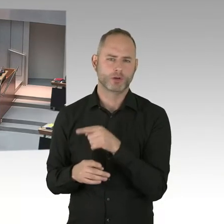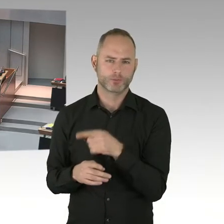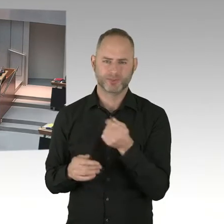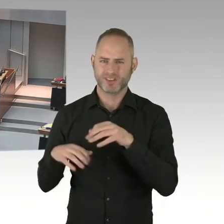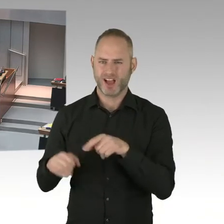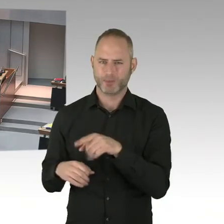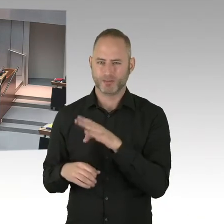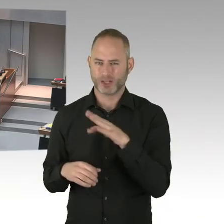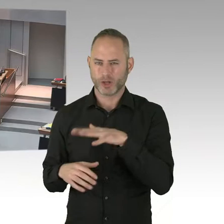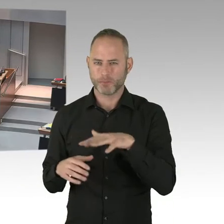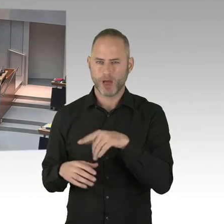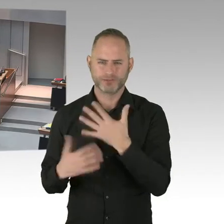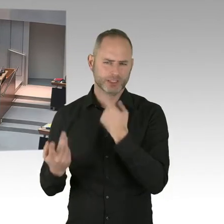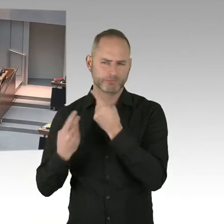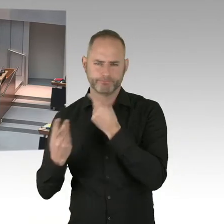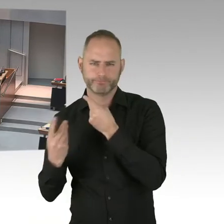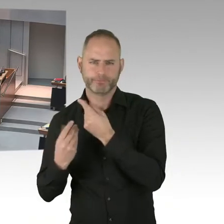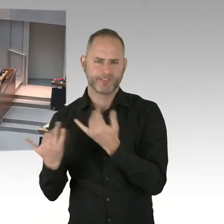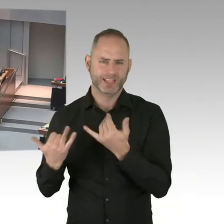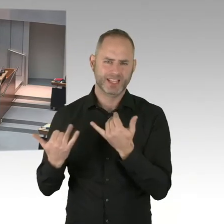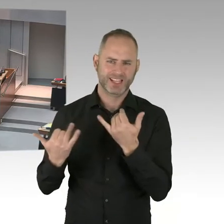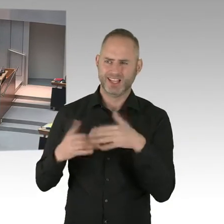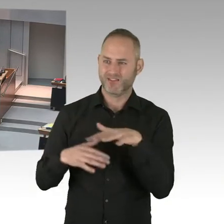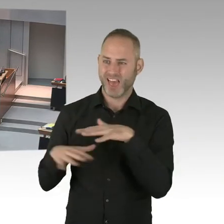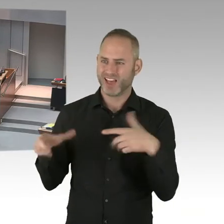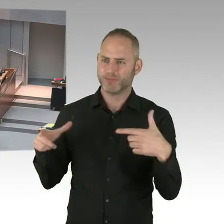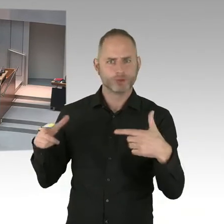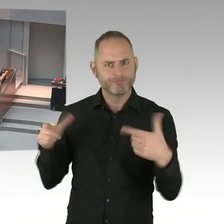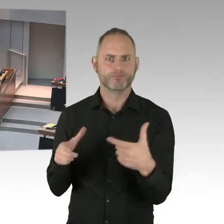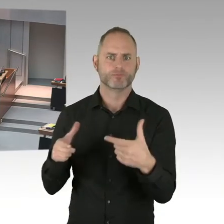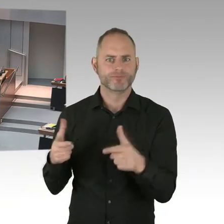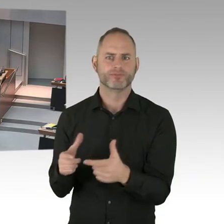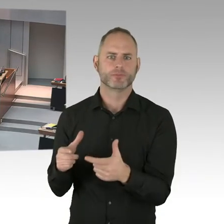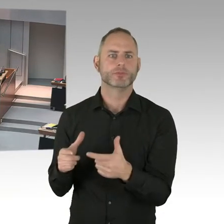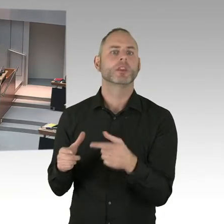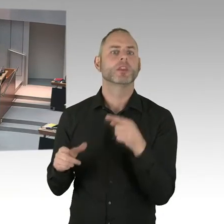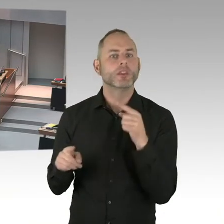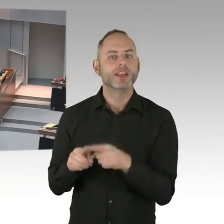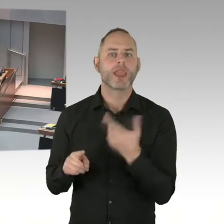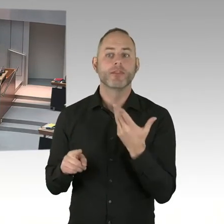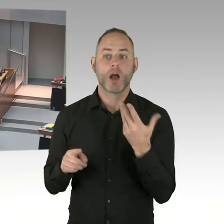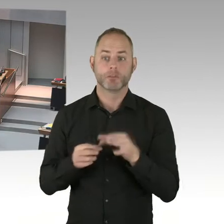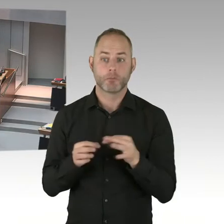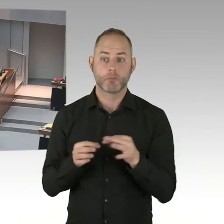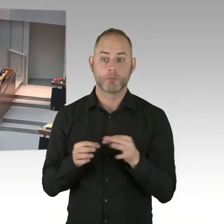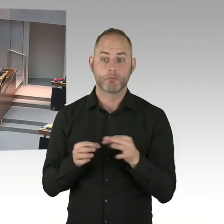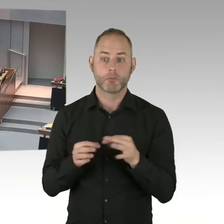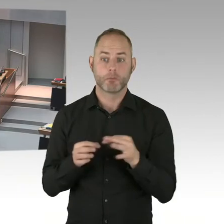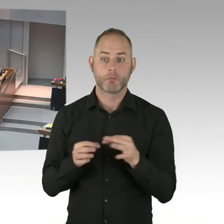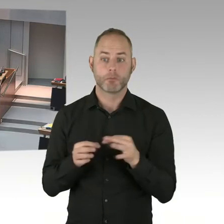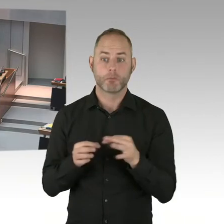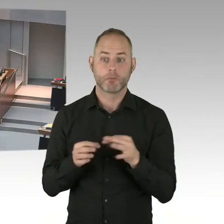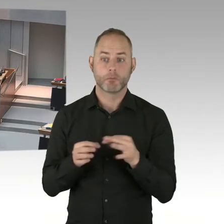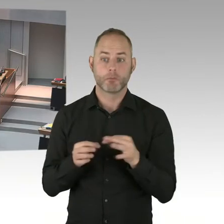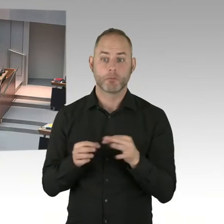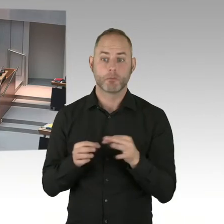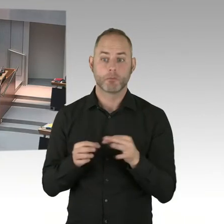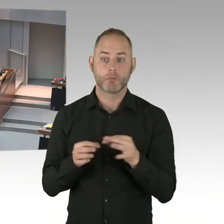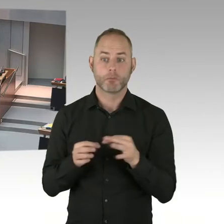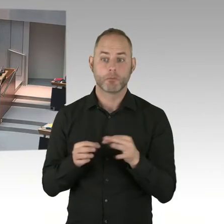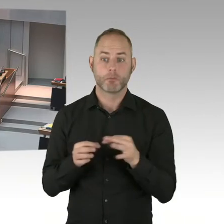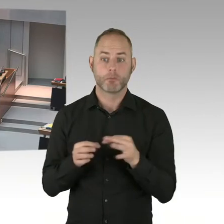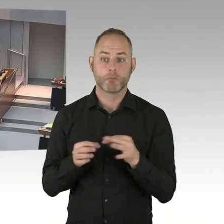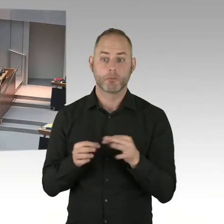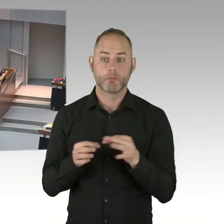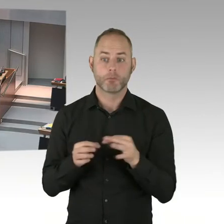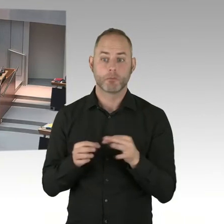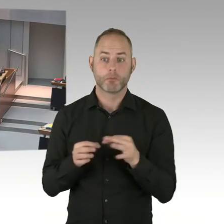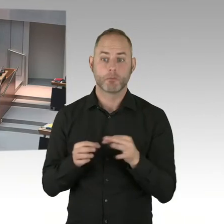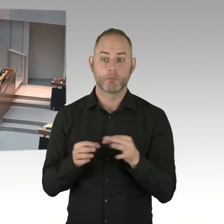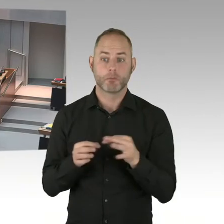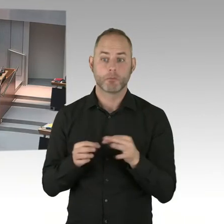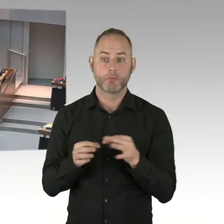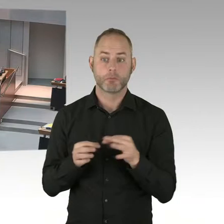Nicht in dem Sinne, dass wir … (Tonstörung)